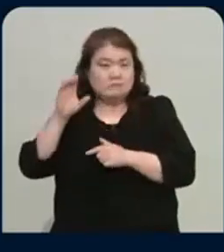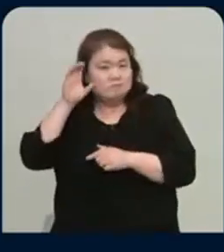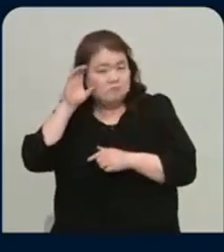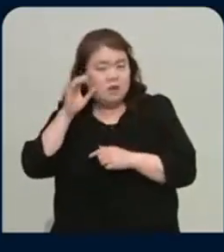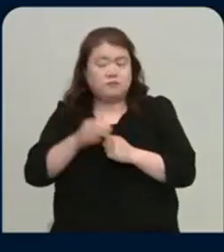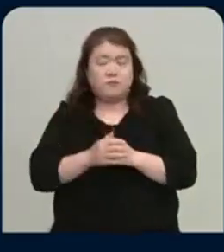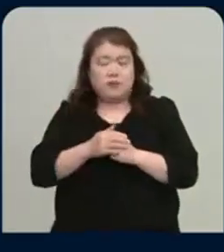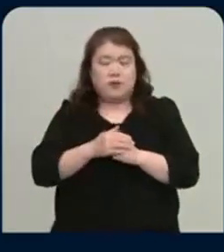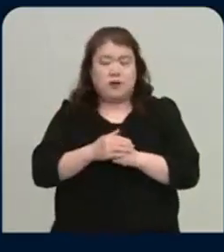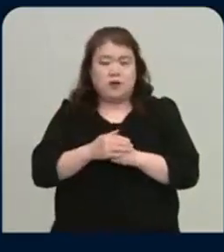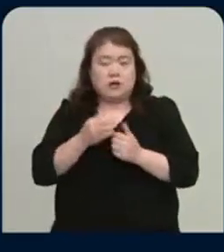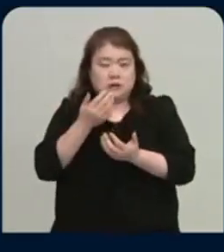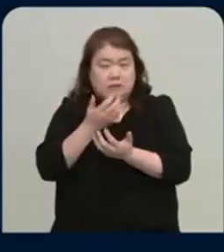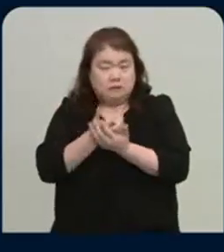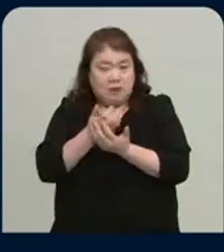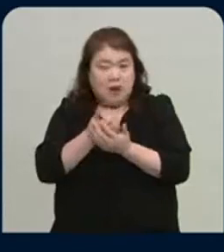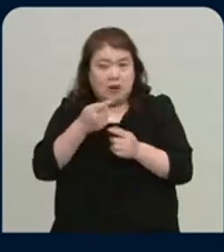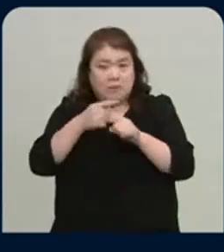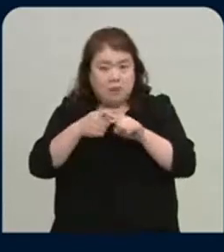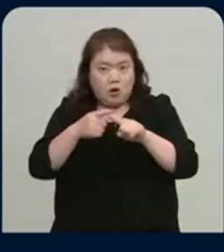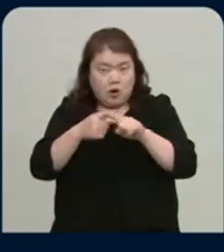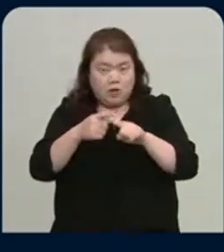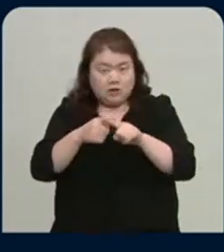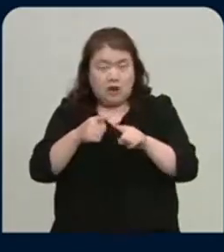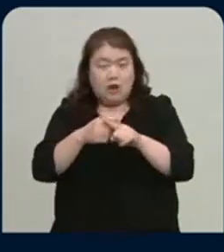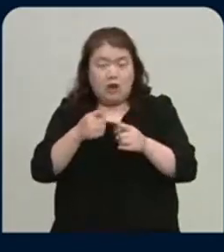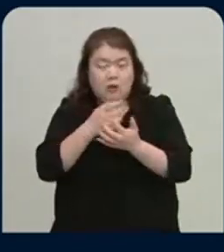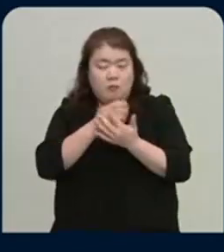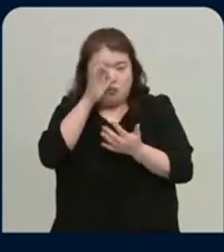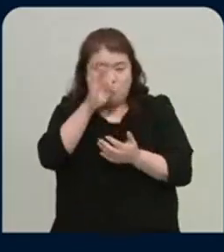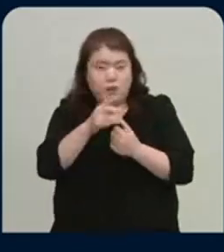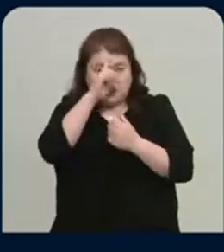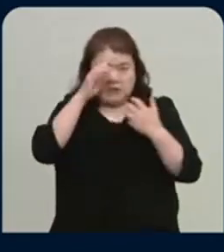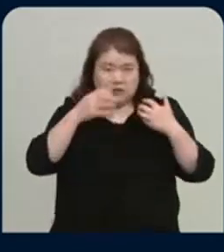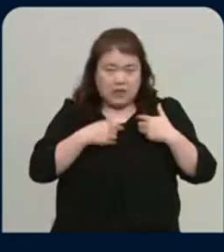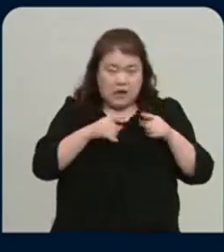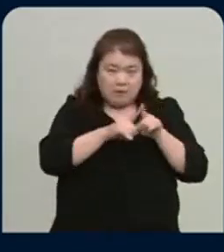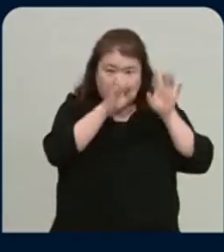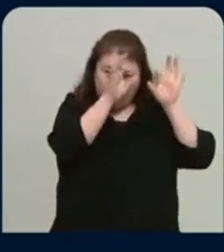한수원이 작성한 평가서 초안을 지자체가 받아 공람 즉 주민들에게